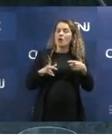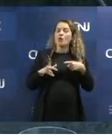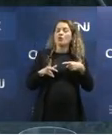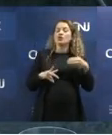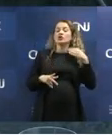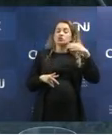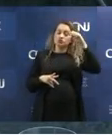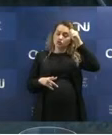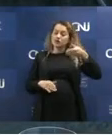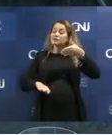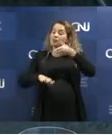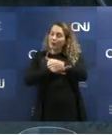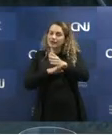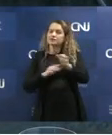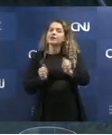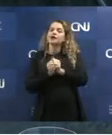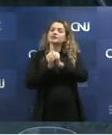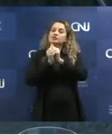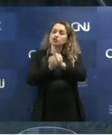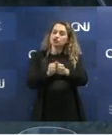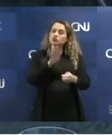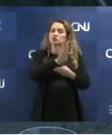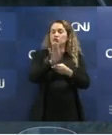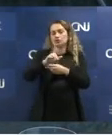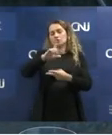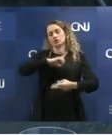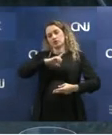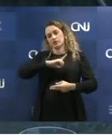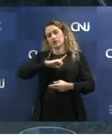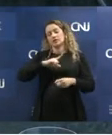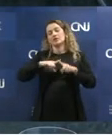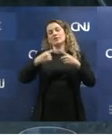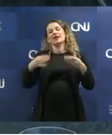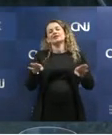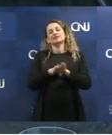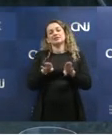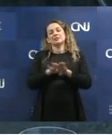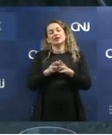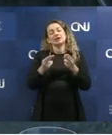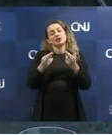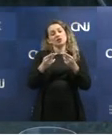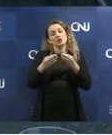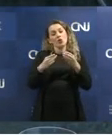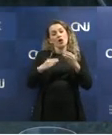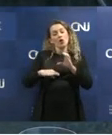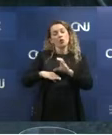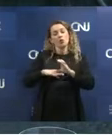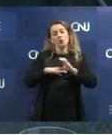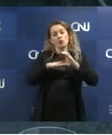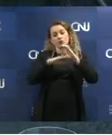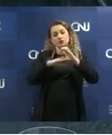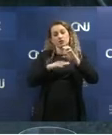para aquele auxílio que estava sendo prestado, mas também como conselheiro Maia, eu entendo que o magistrado